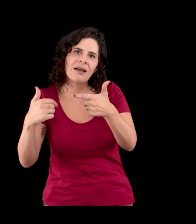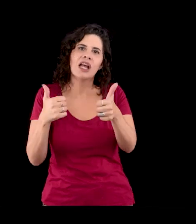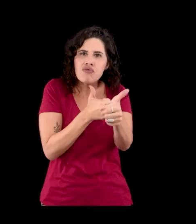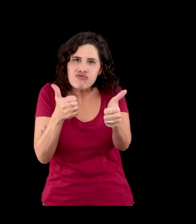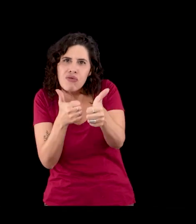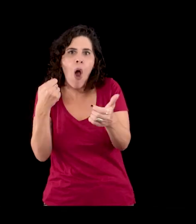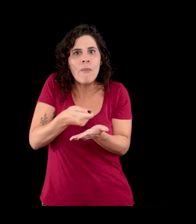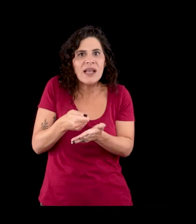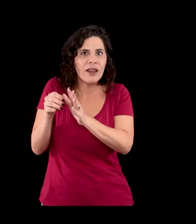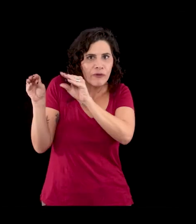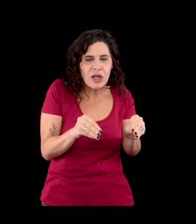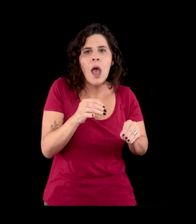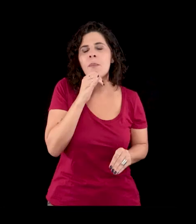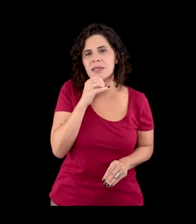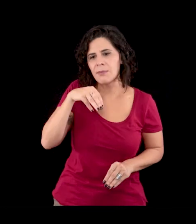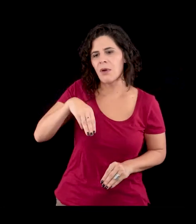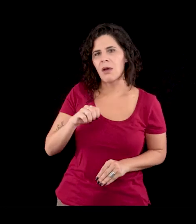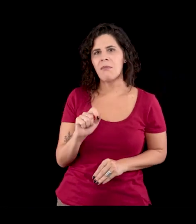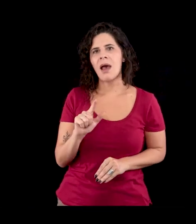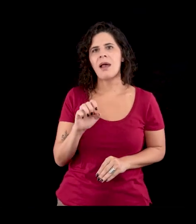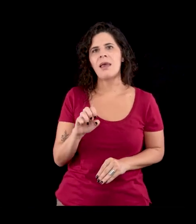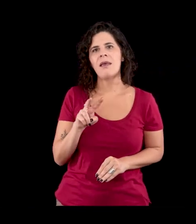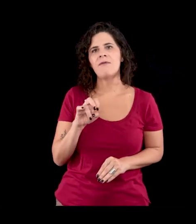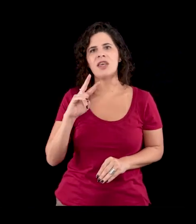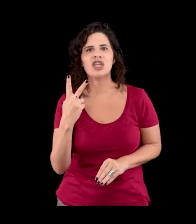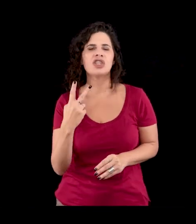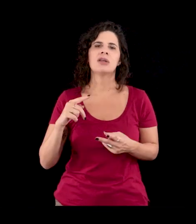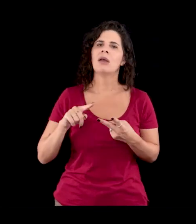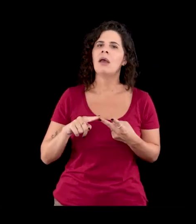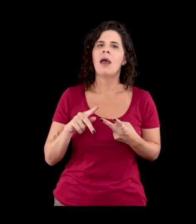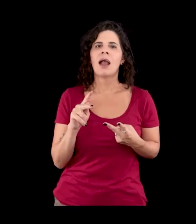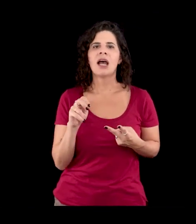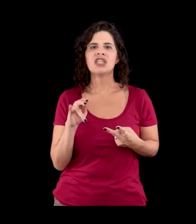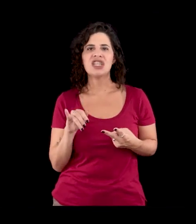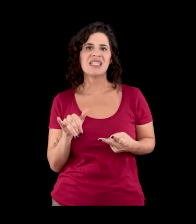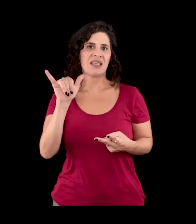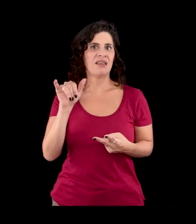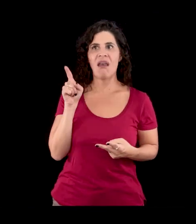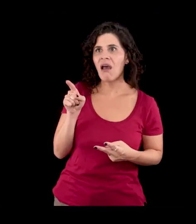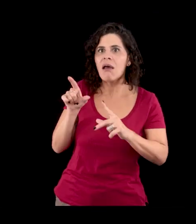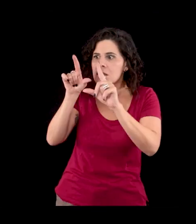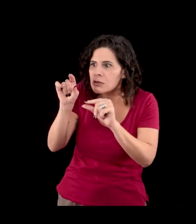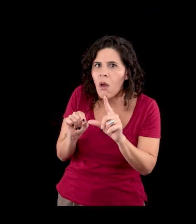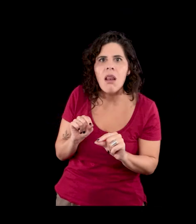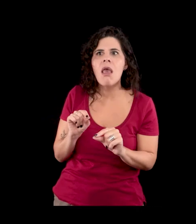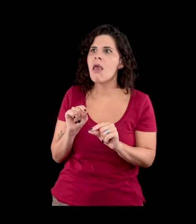Malevich, Kandisnsky –, foi fazendo uma seleção na galeria dela